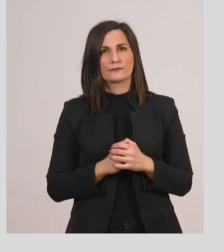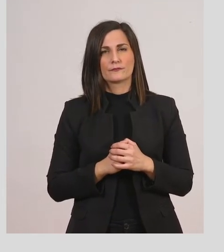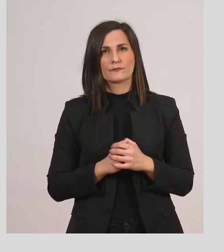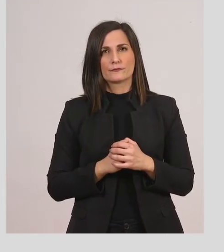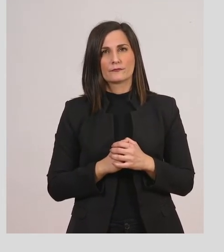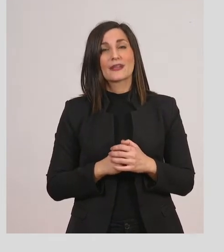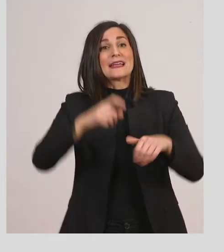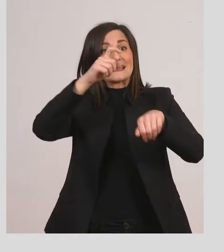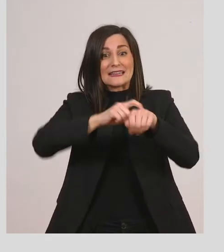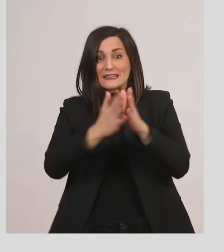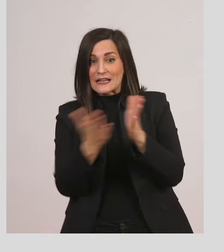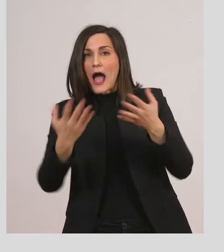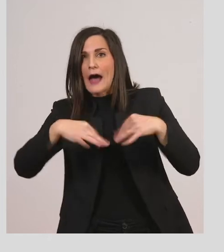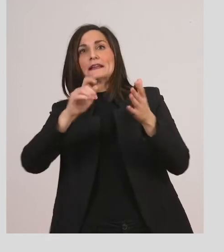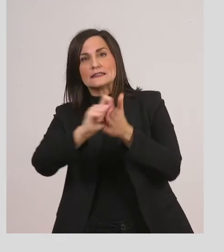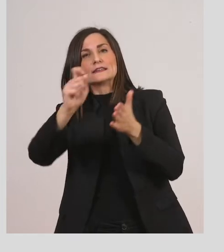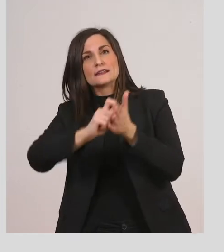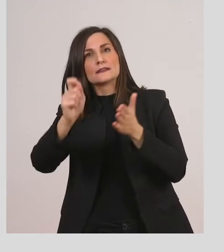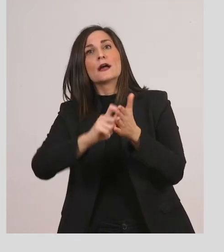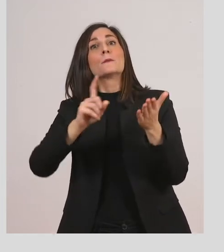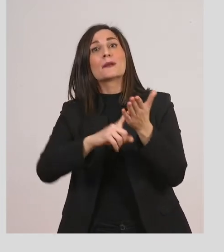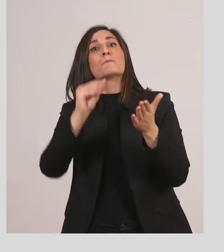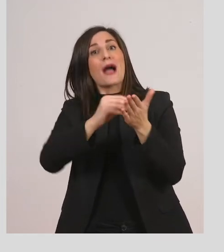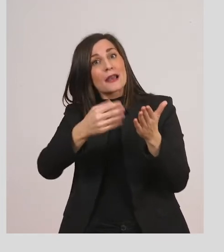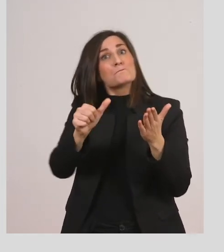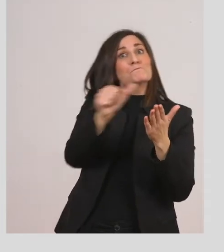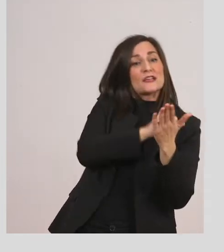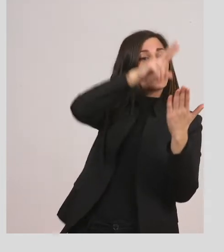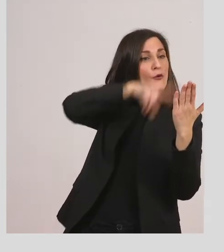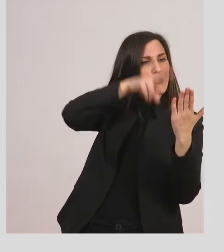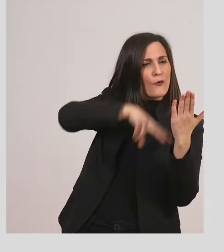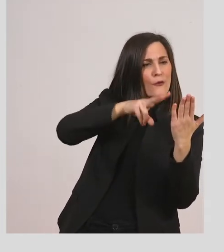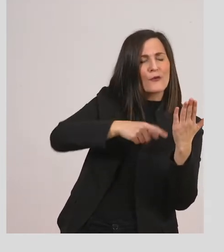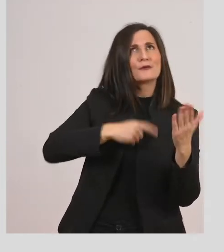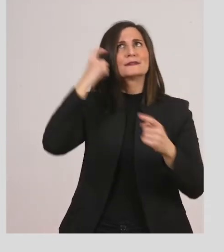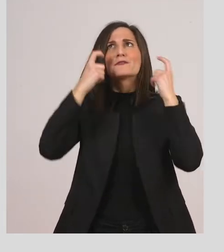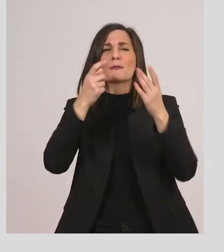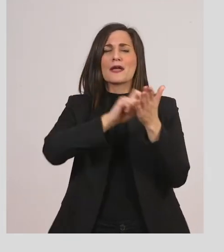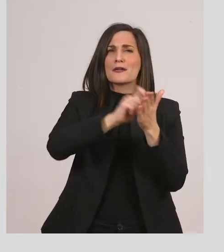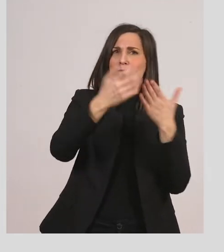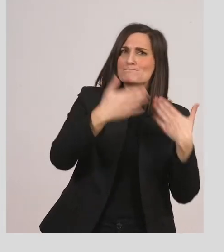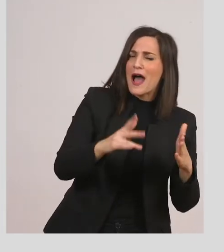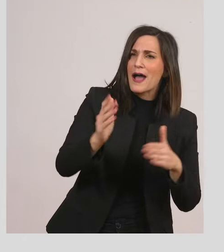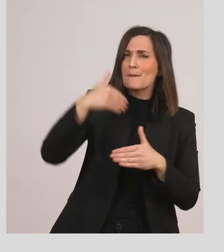Όσο γράφουμε, ξαναδιαβάζουμε τι γράφουμε για να ελέγξουμε. Σκεφτόμαστε τι έχουμε γράψει πριν. Σκεφτόμαστε τι θα γράψουμε μετά.